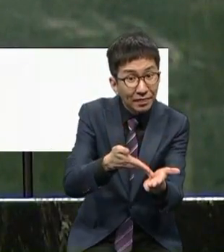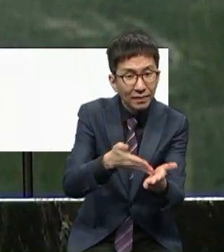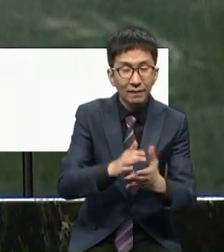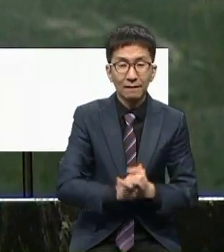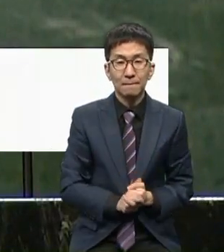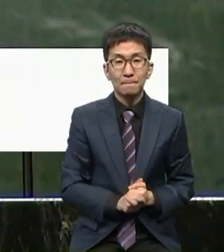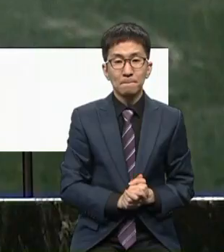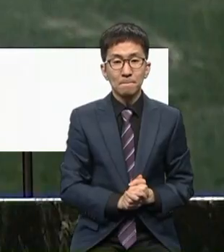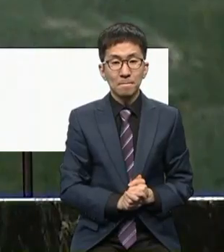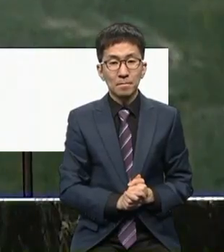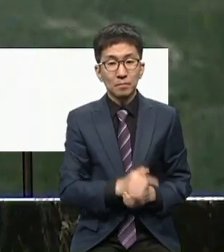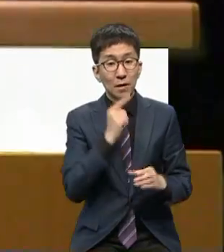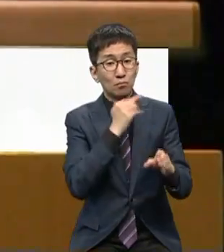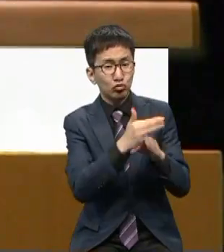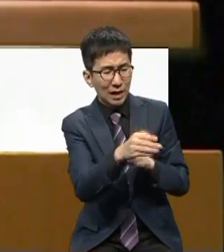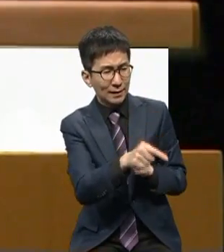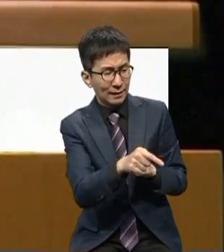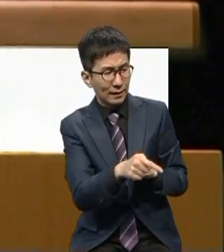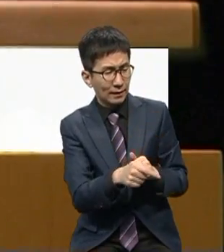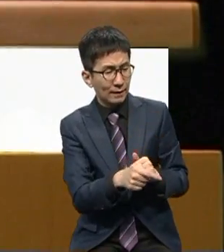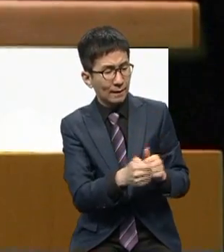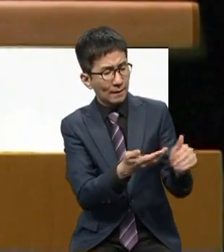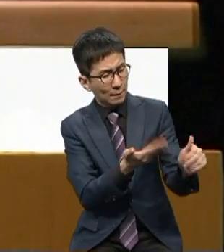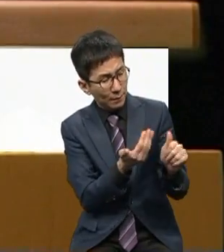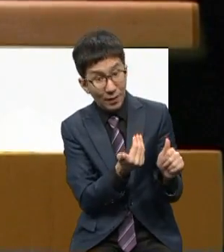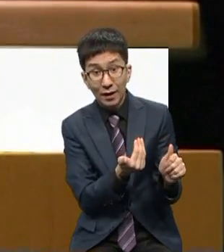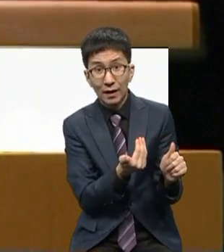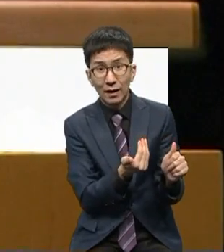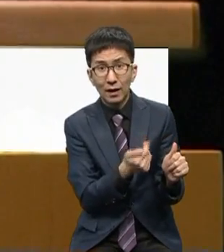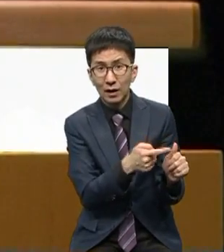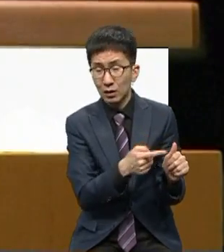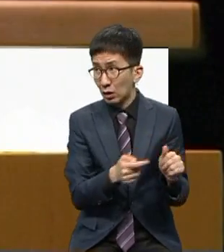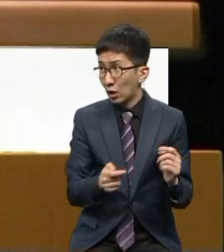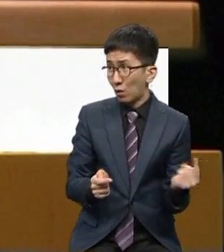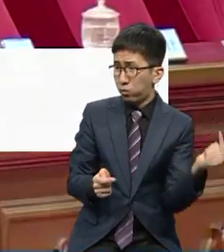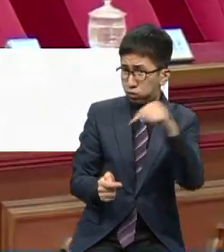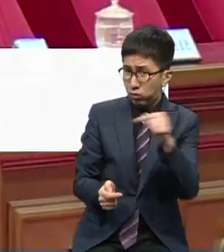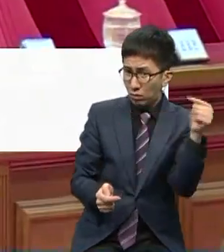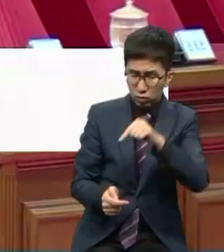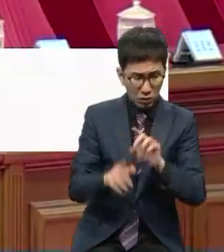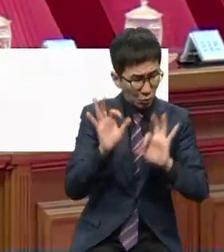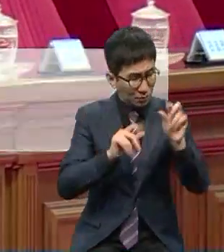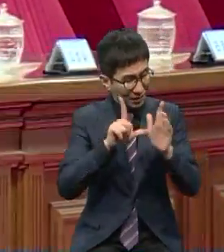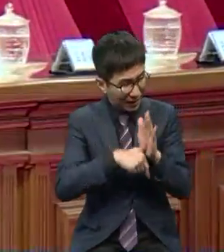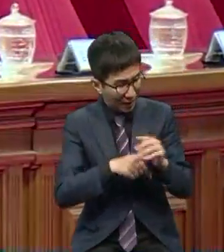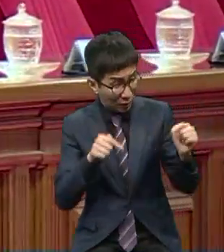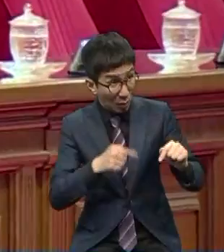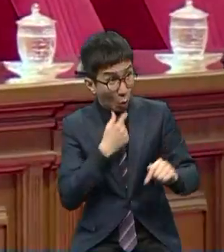도발을 향해서도 협상의 판을 깨지 않고 있는 북한에게 대화의 계기로 작용할지 주목됩니다. SBS 안정식입니다.